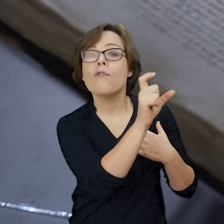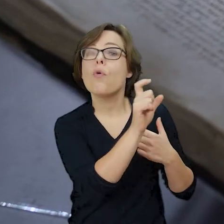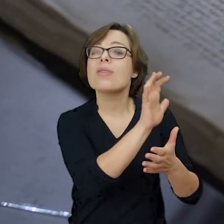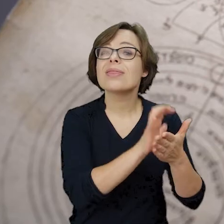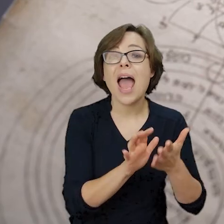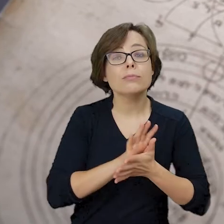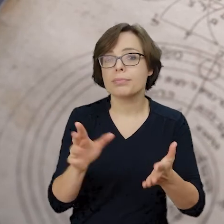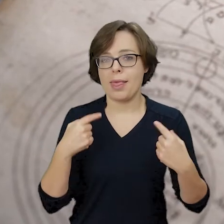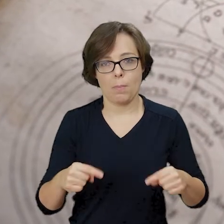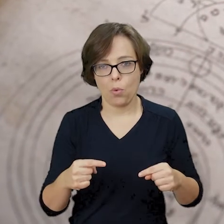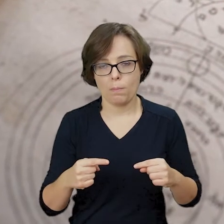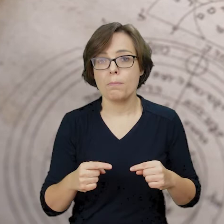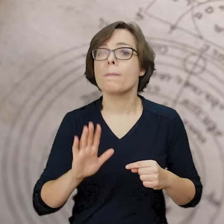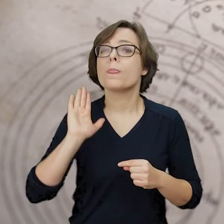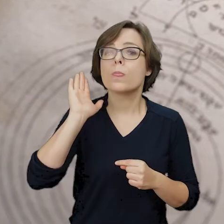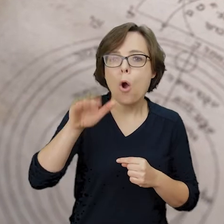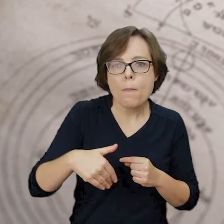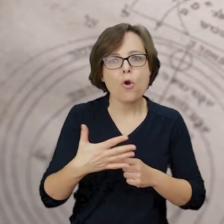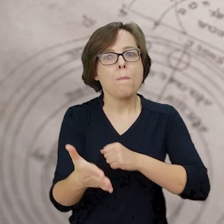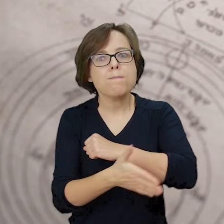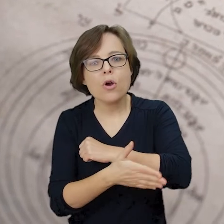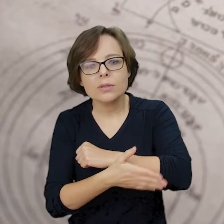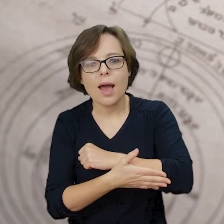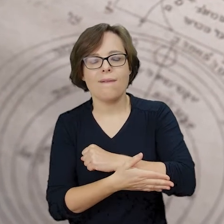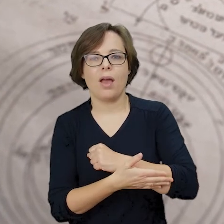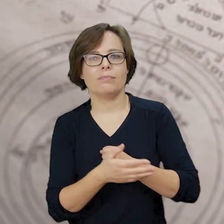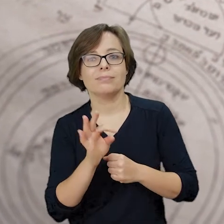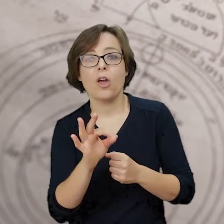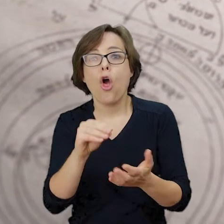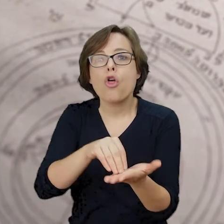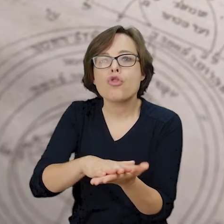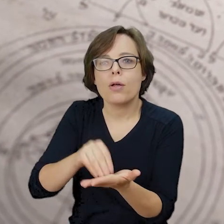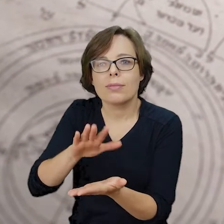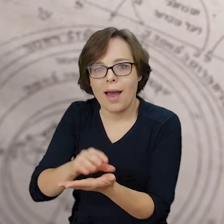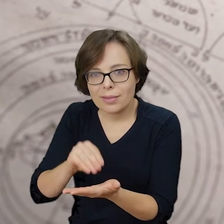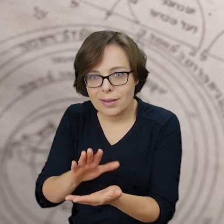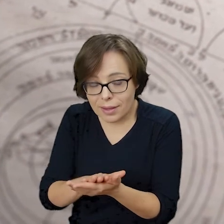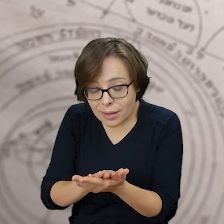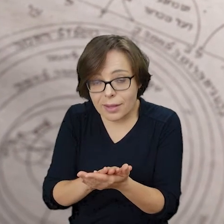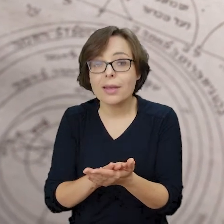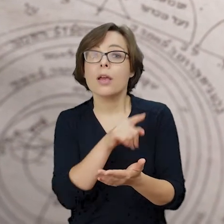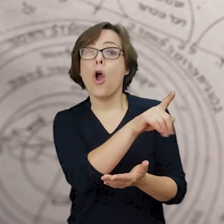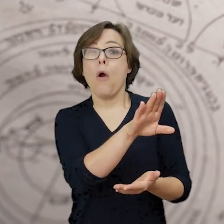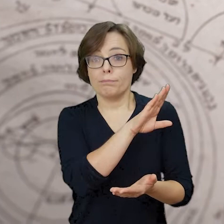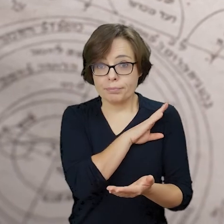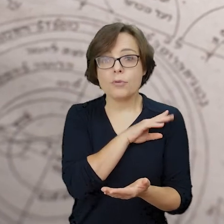Dopiero na podstawie swoich notatek, po śmierci mistrza wydali jego dzieła i komentarze.